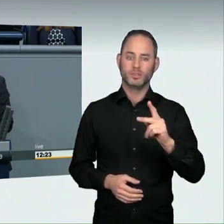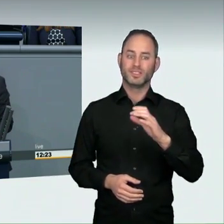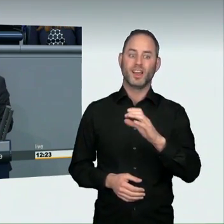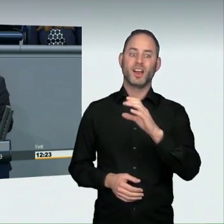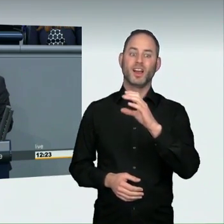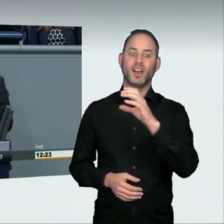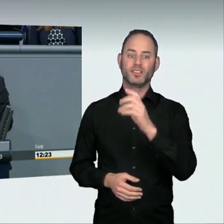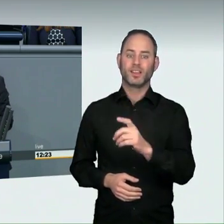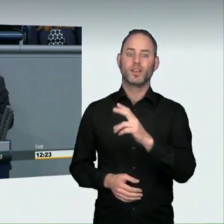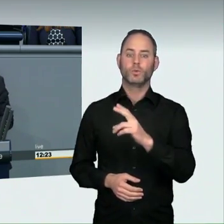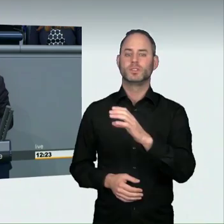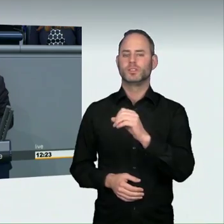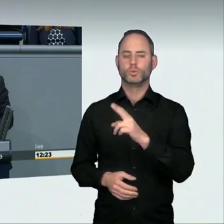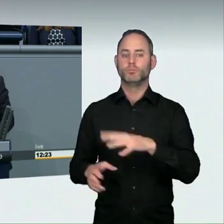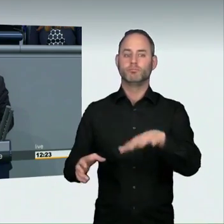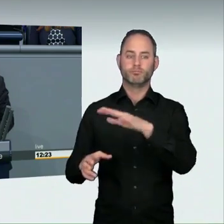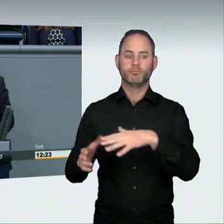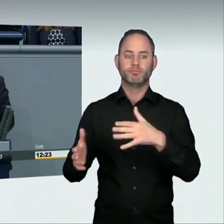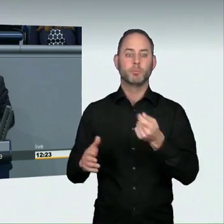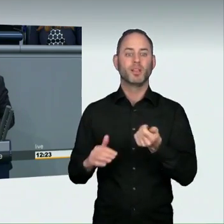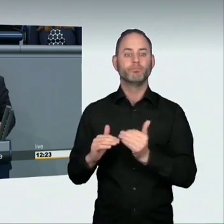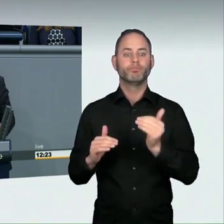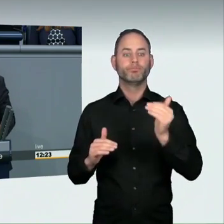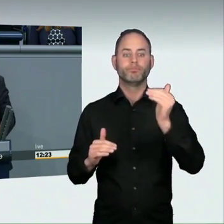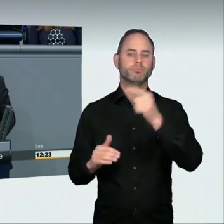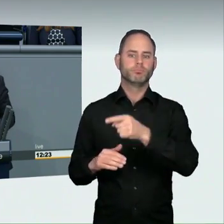ändern wollen, dann ist aus unserer Perspektive ganz klar,